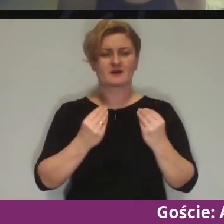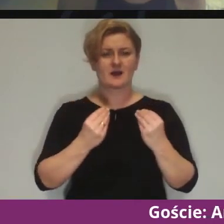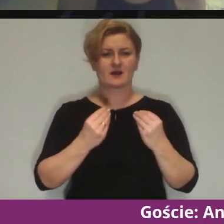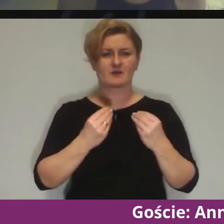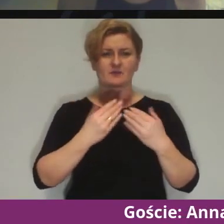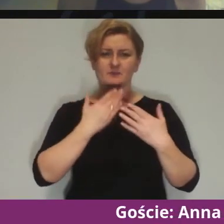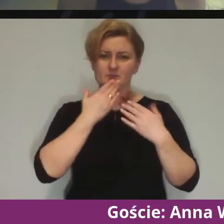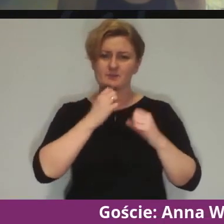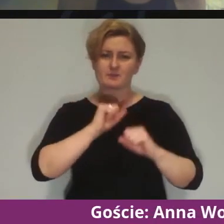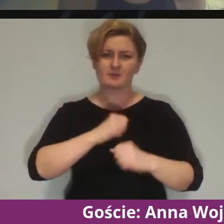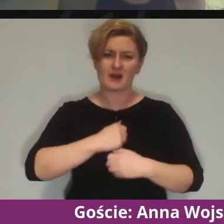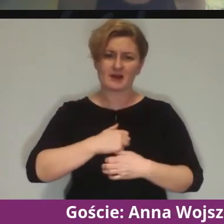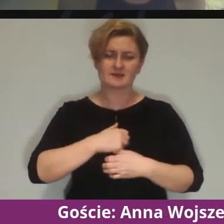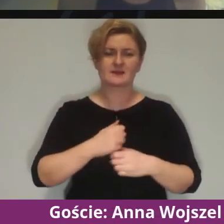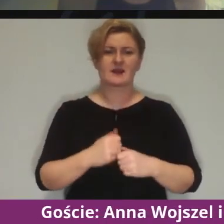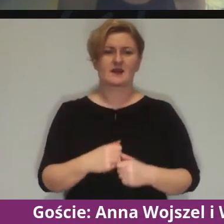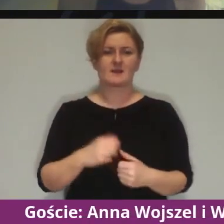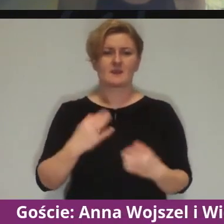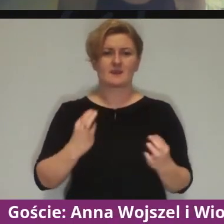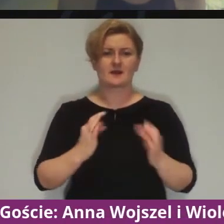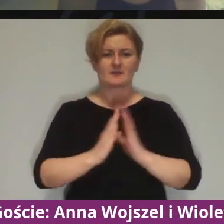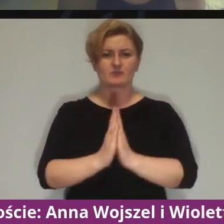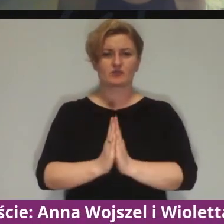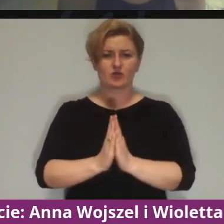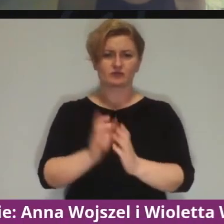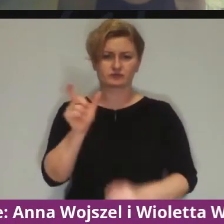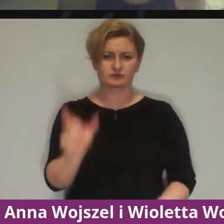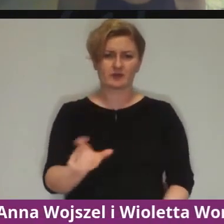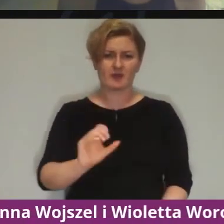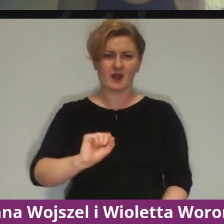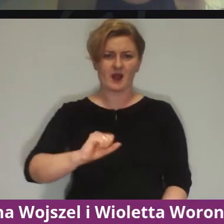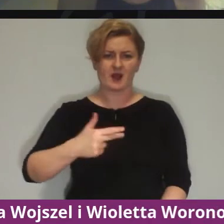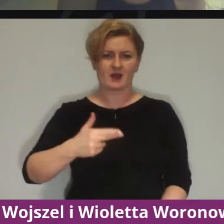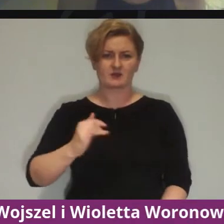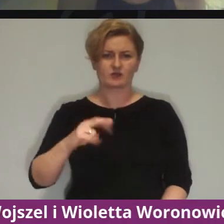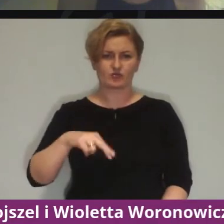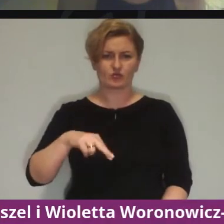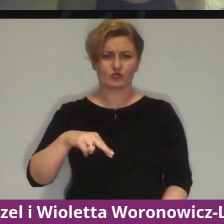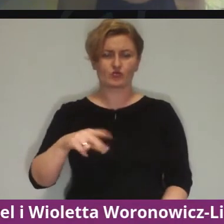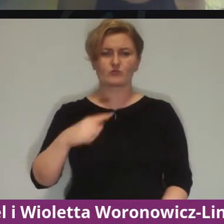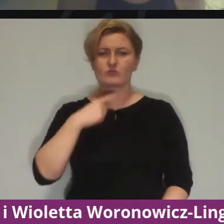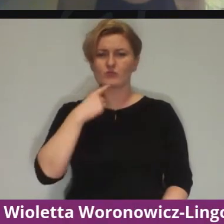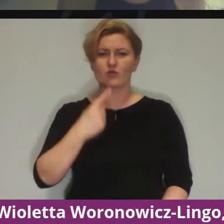Aniu, chciałbym teraz prosić Ciebie, żebyś powiedziała, czym się zajmujesz.